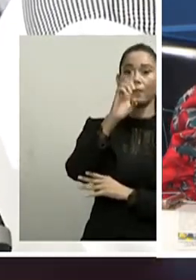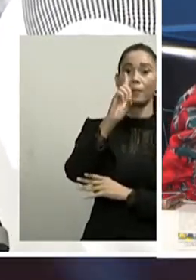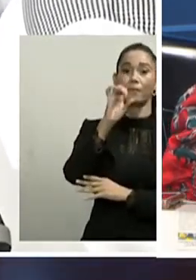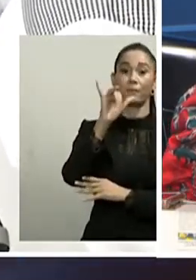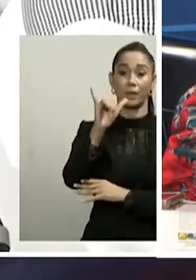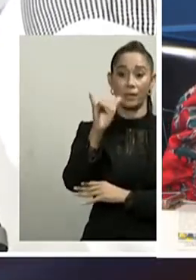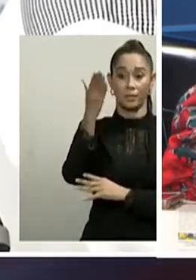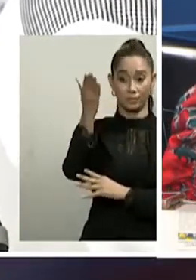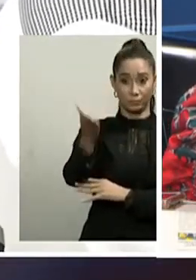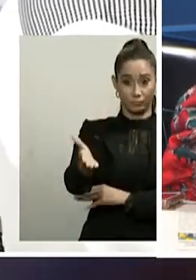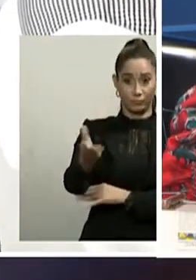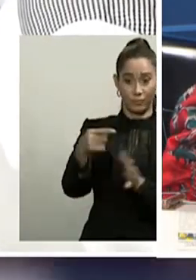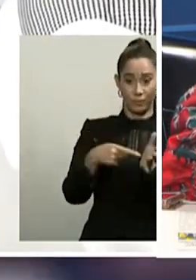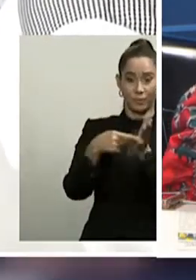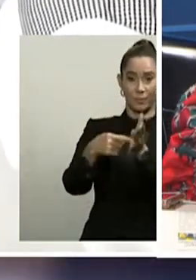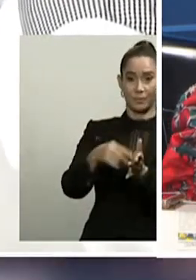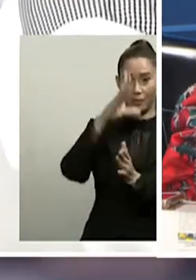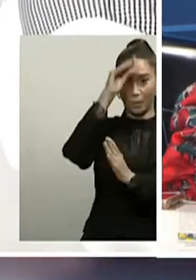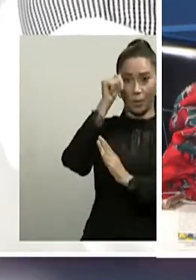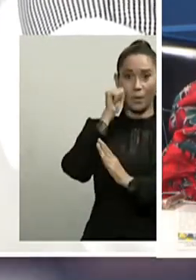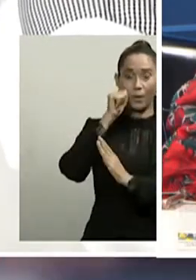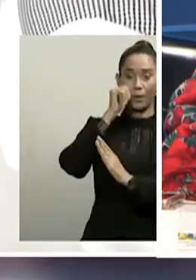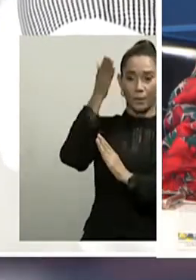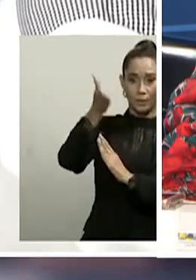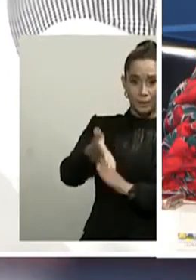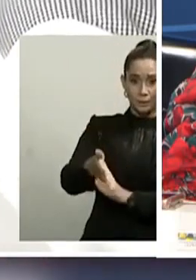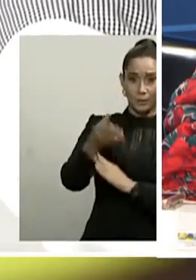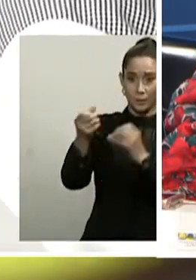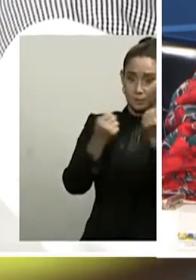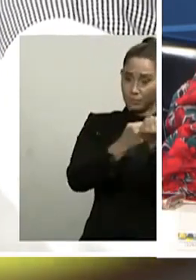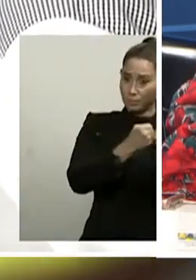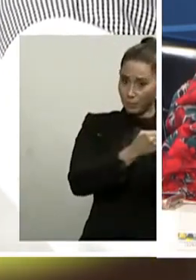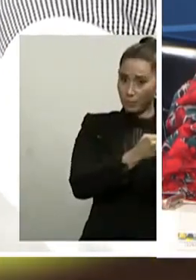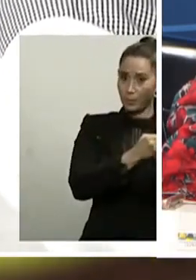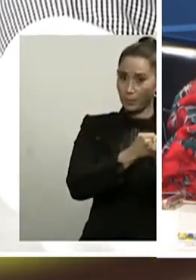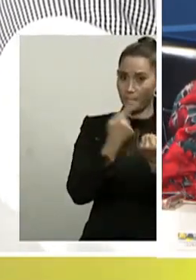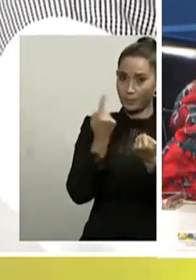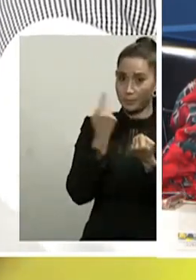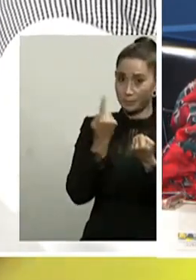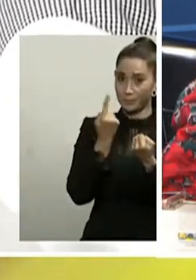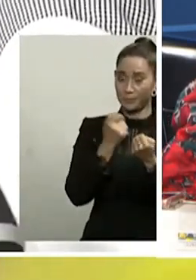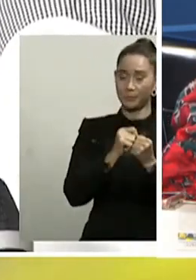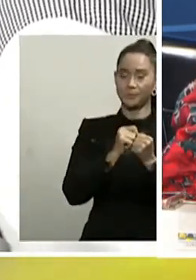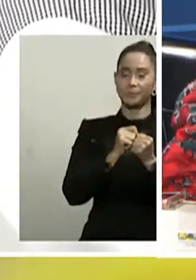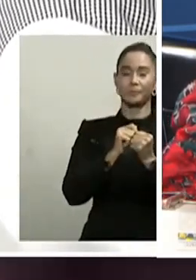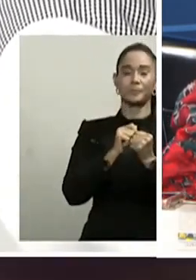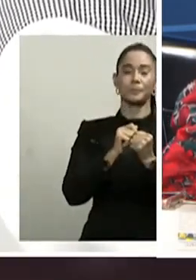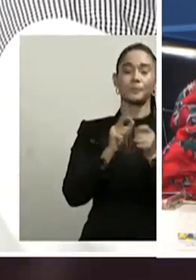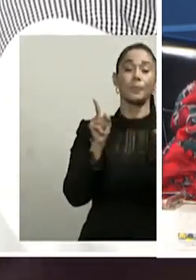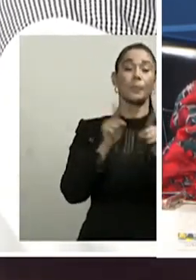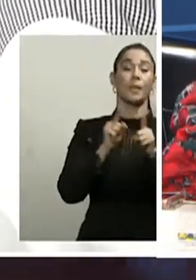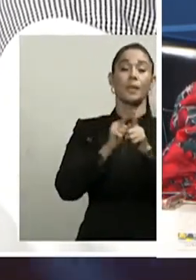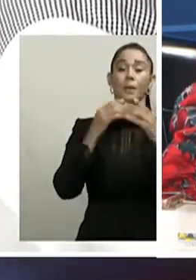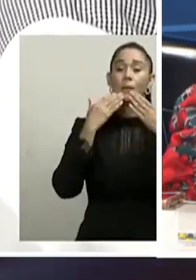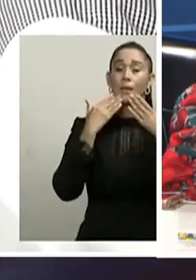entre comillas porque lo cierto es que no ha sido de un día para otro el tema de la negociación como